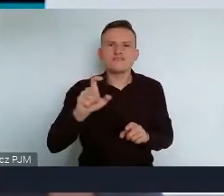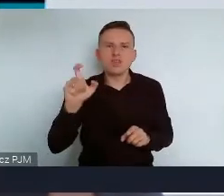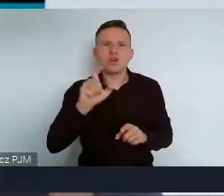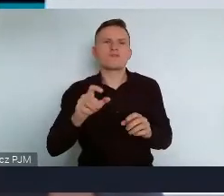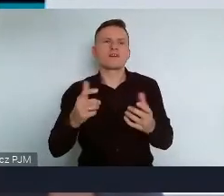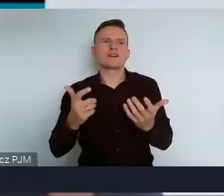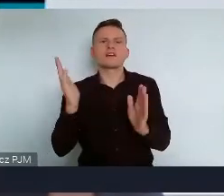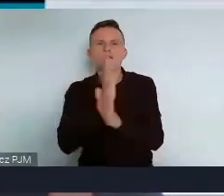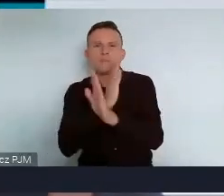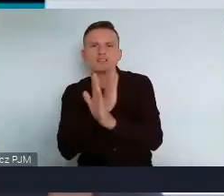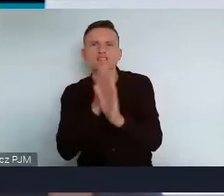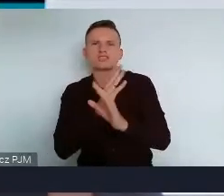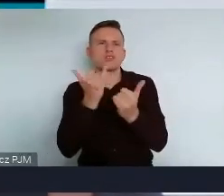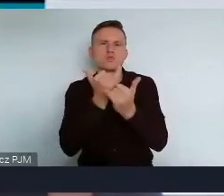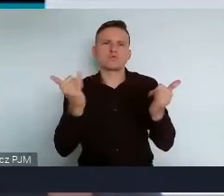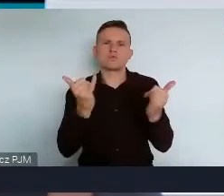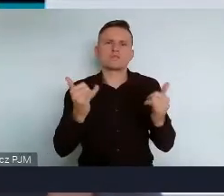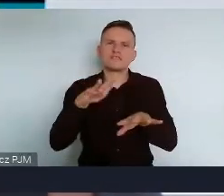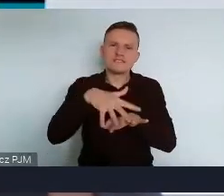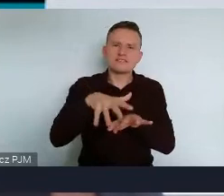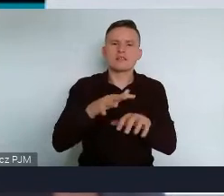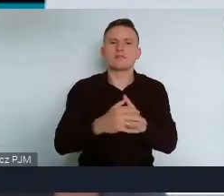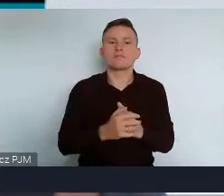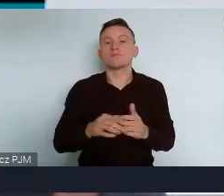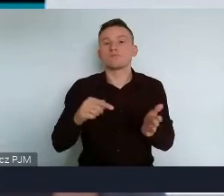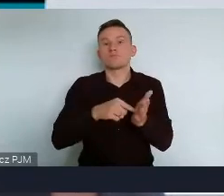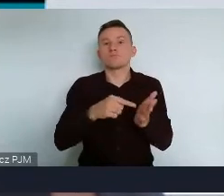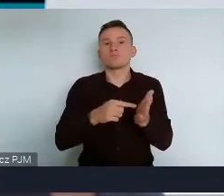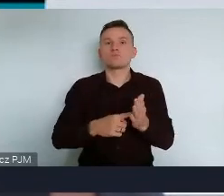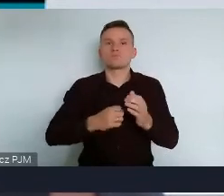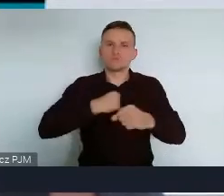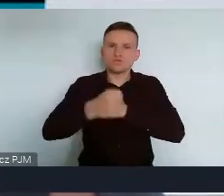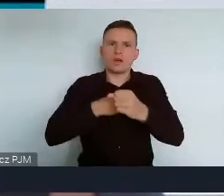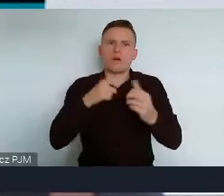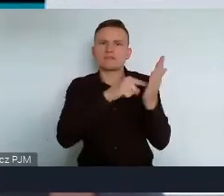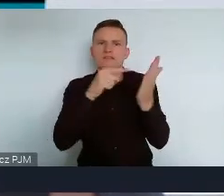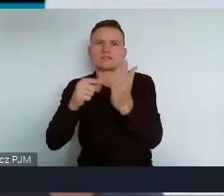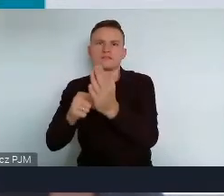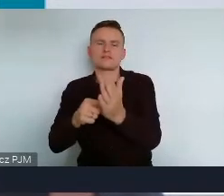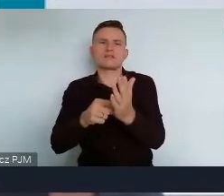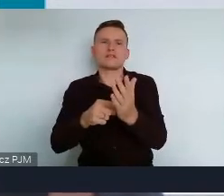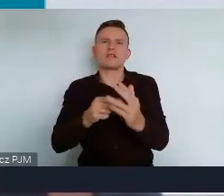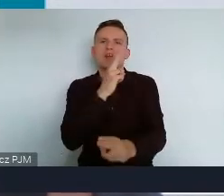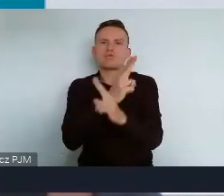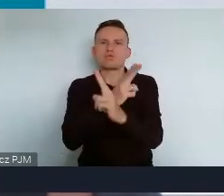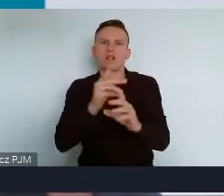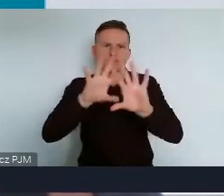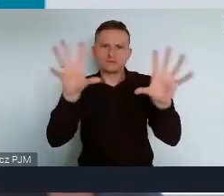aby jak najszybciej osiągnąć te cele neutralności klimatycznej.